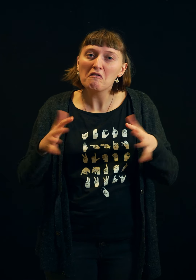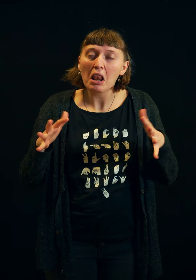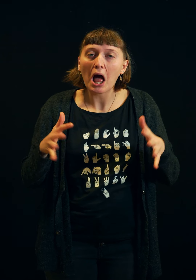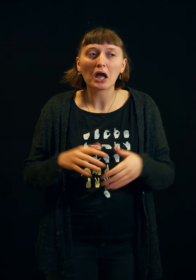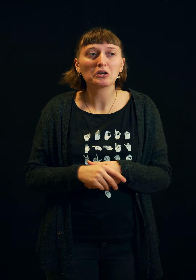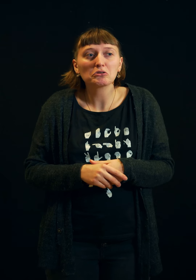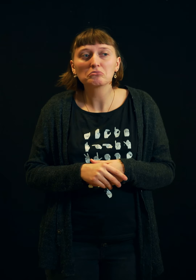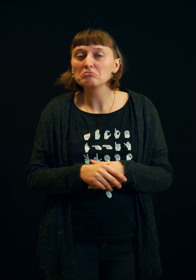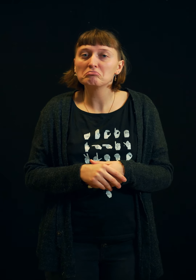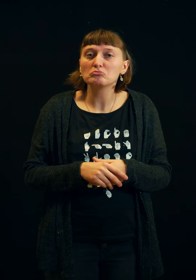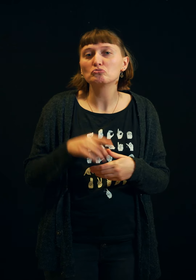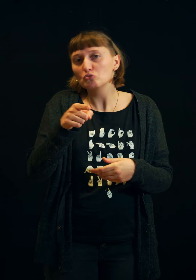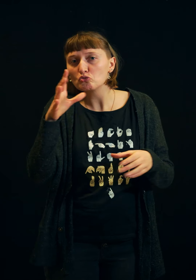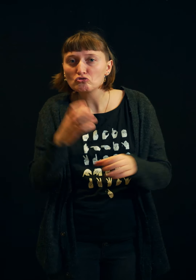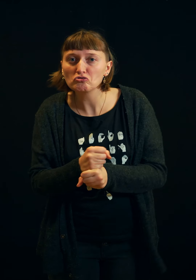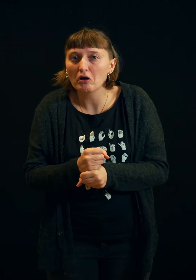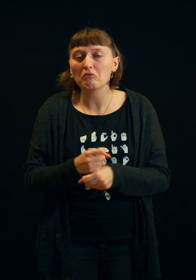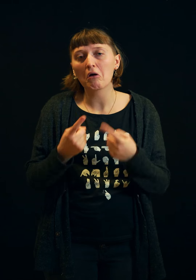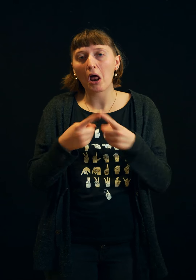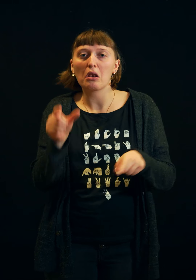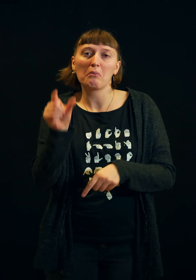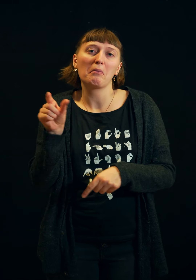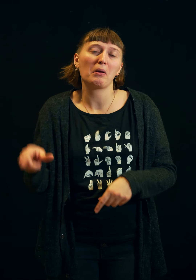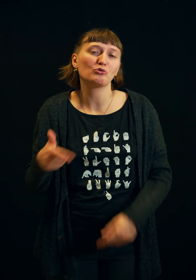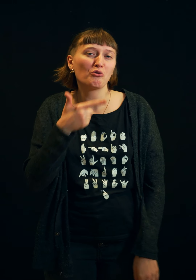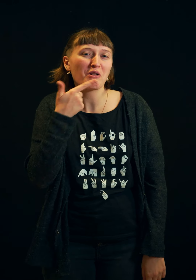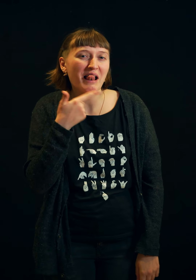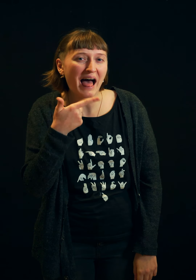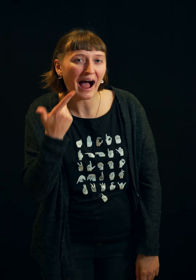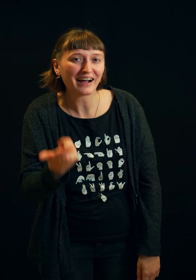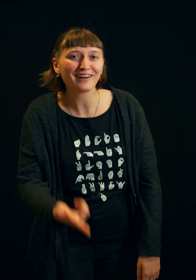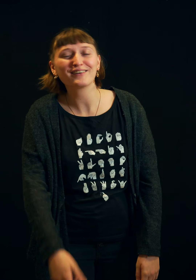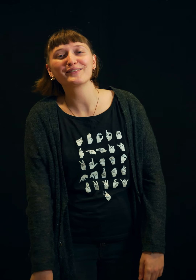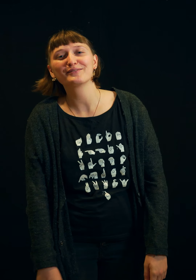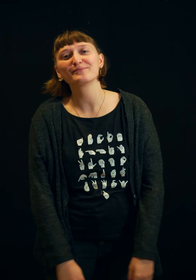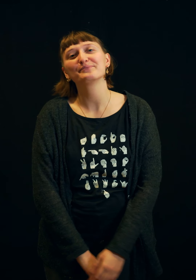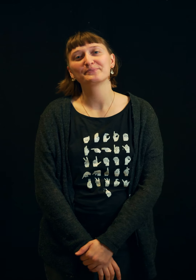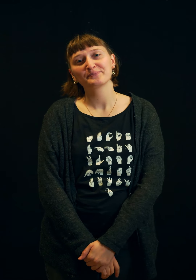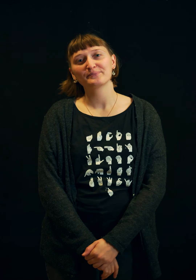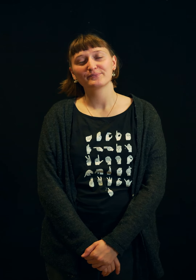Und vielleicht bringst du ja Eine*n zum Lachen.